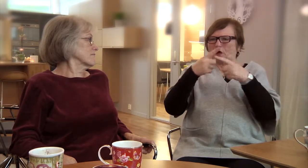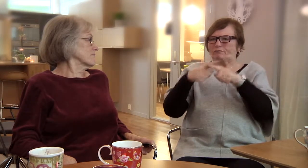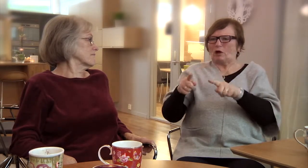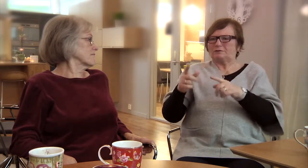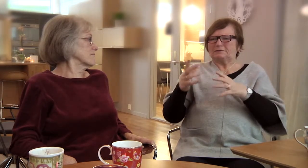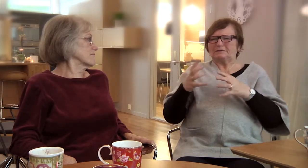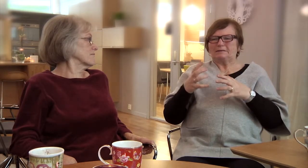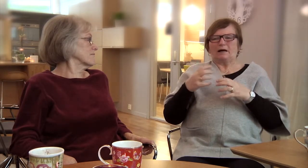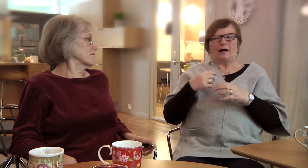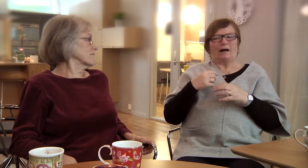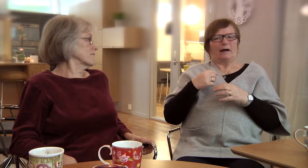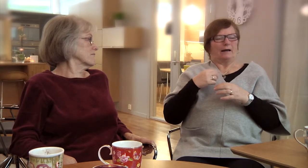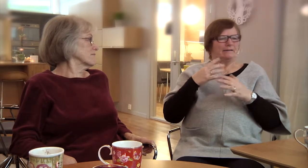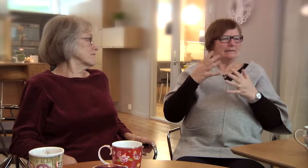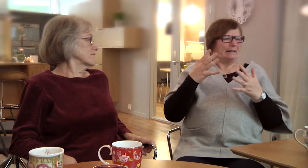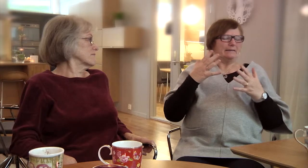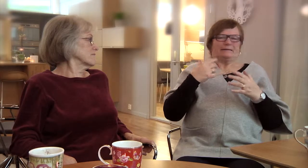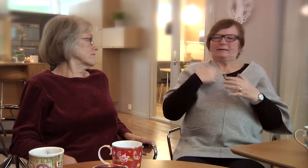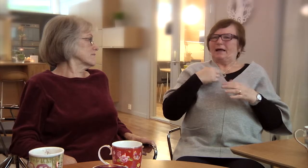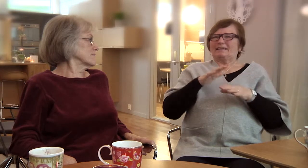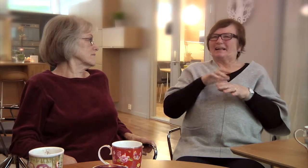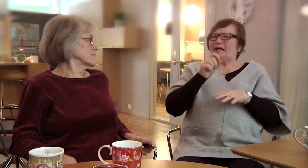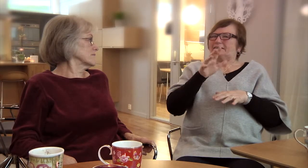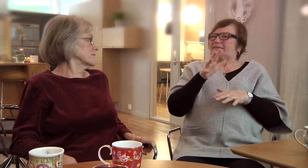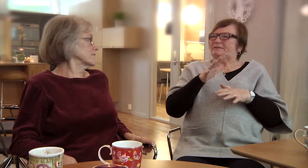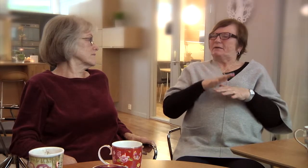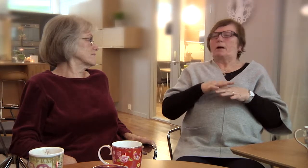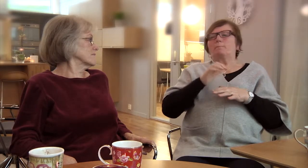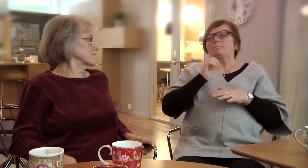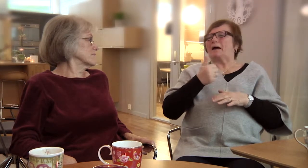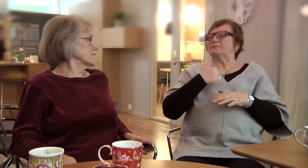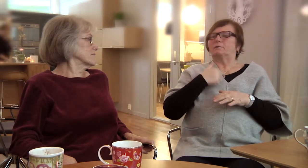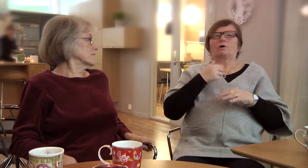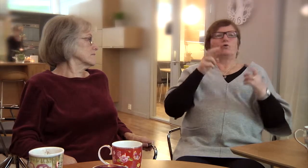men det var forkjellig type kreft og jeg følte meg ikke helt trygg.